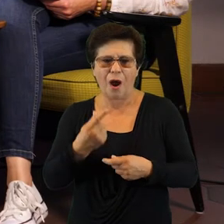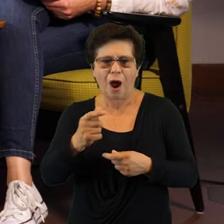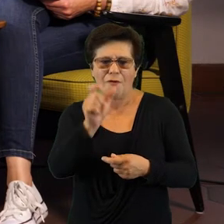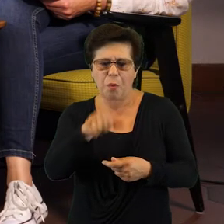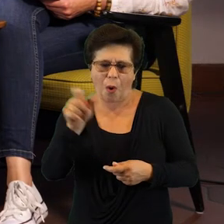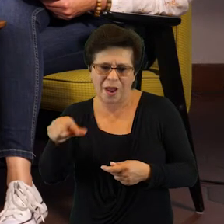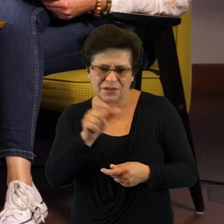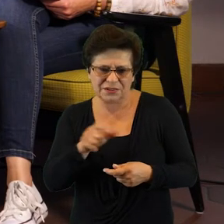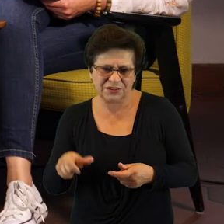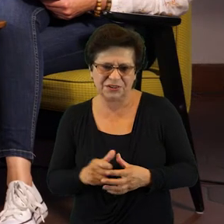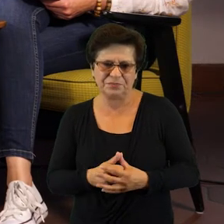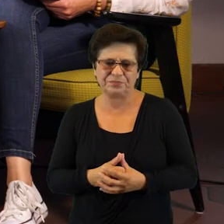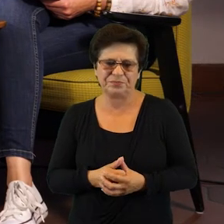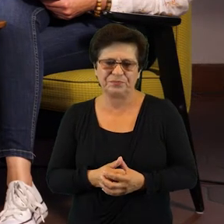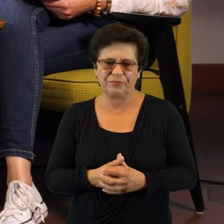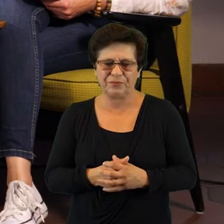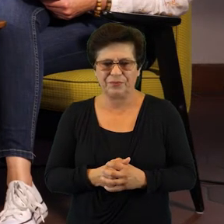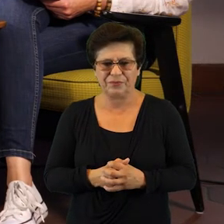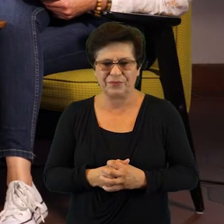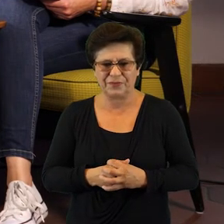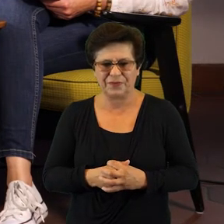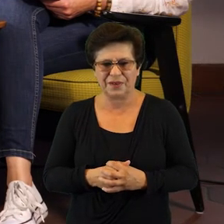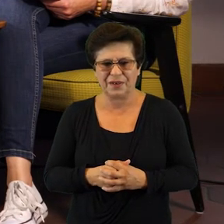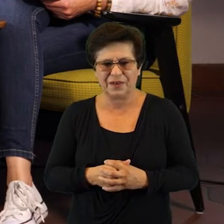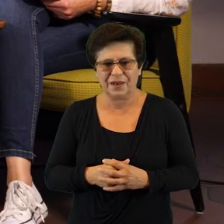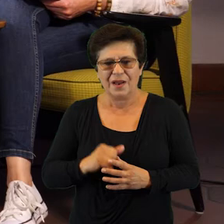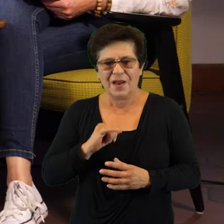Panią nie uczył Balcerzan, tylko pewnie między innymi nasz przyjaciel Jacek Łukasiewicz,